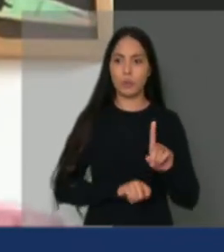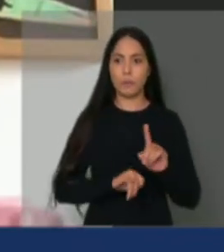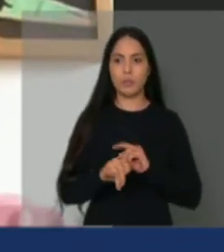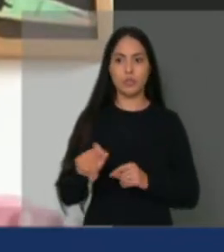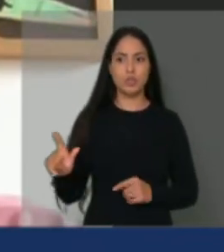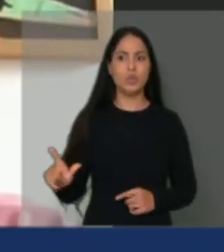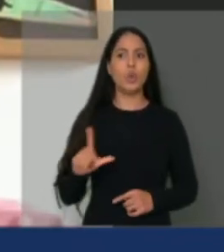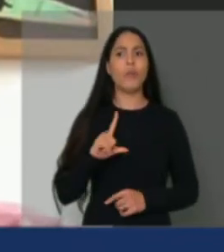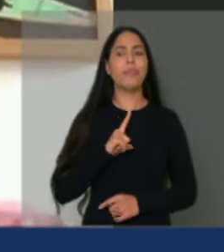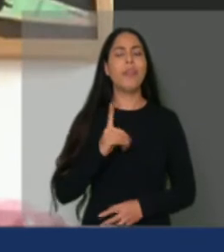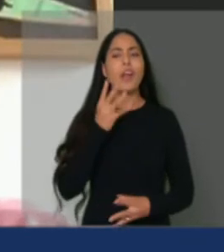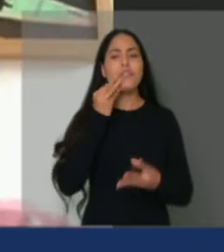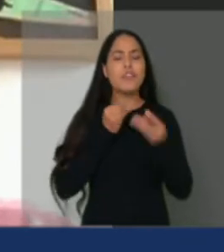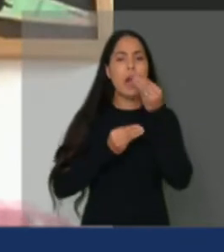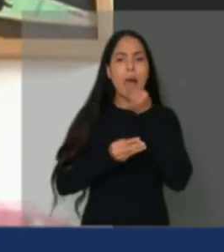FORAM DOADAS A POPULAÇÃO, DA PERIFERIA A ENTIDADES